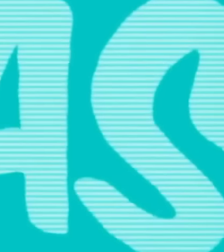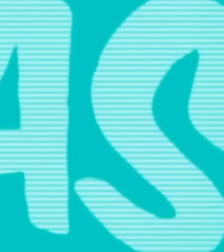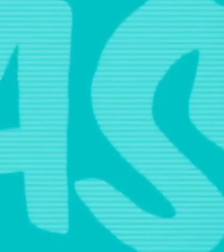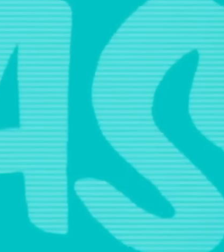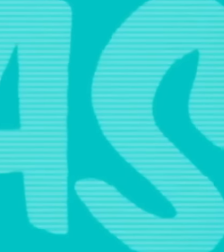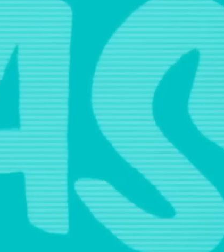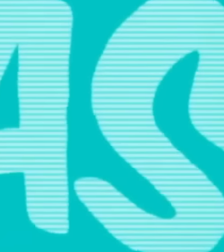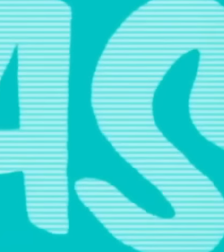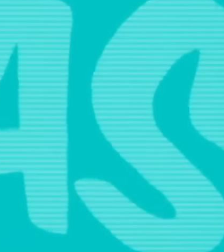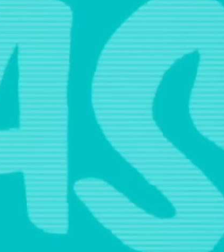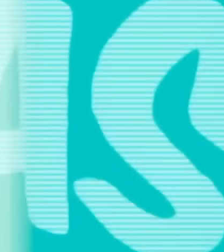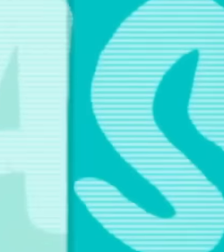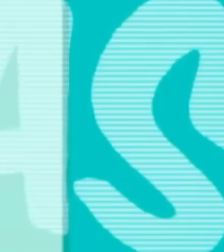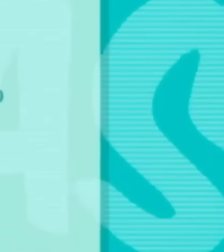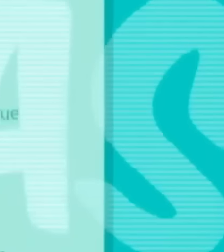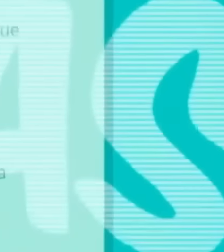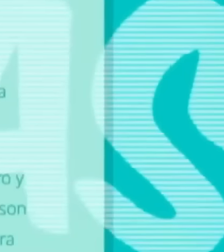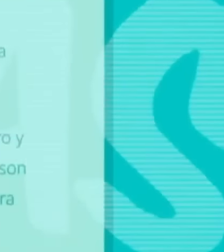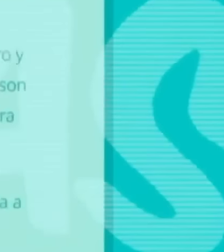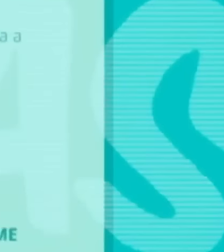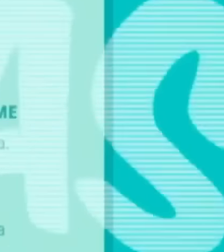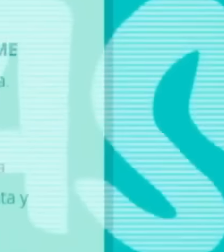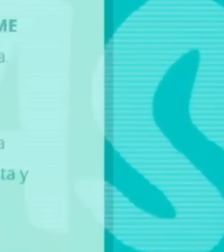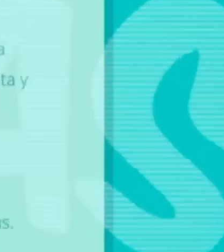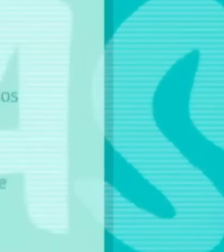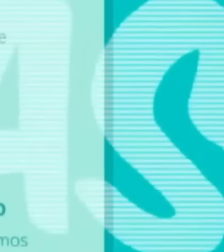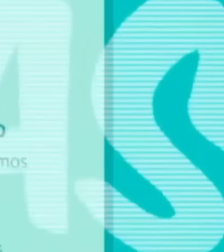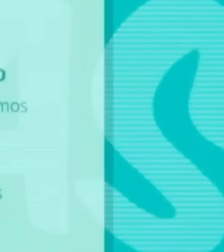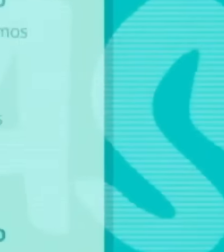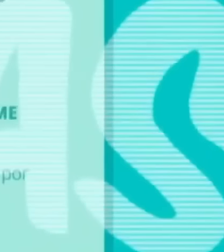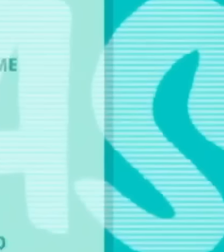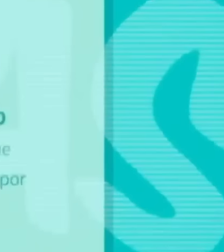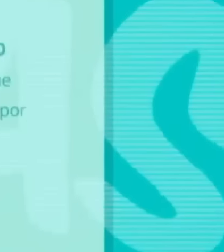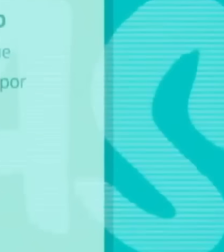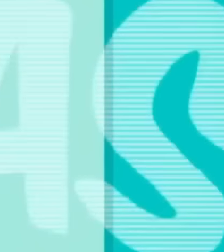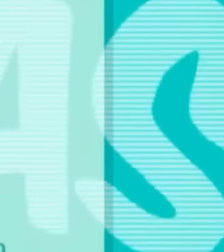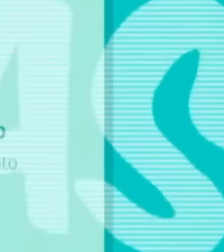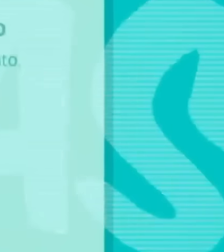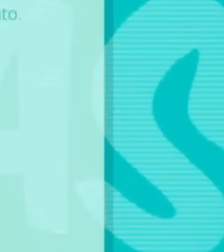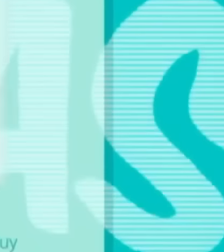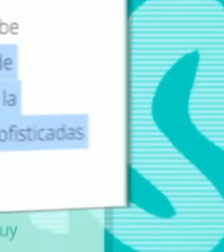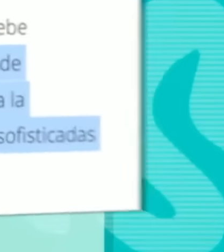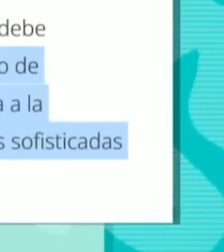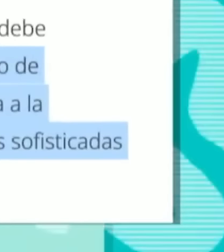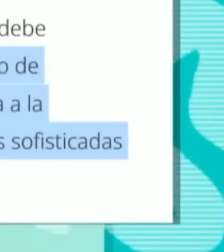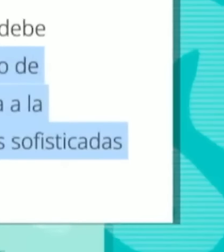censurar redes sociales. El objetivo es otorgar facultades al INE para detectar y eliminar votas